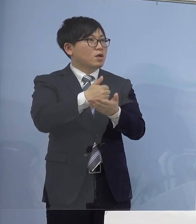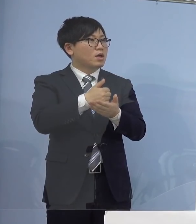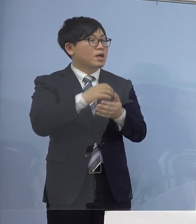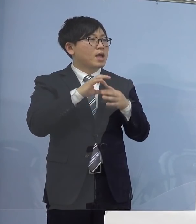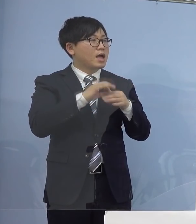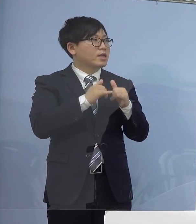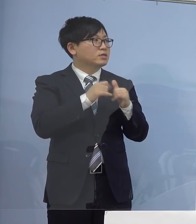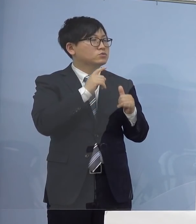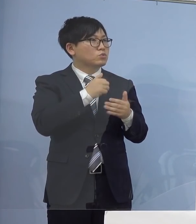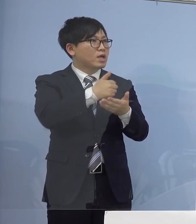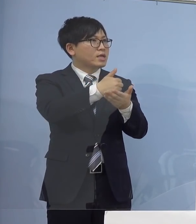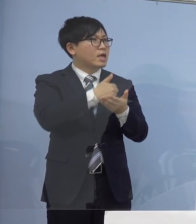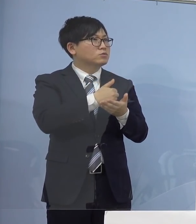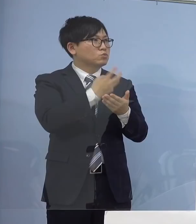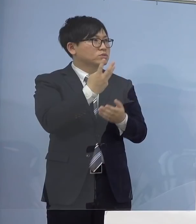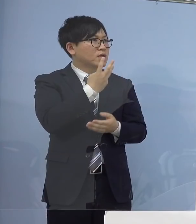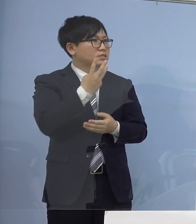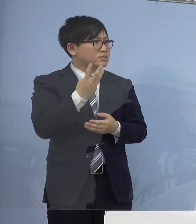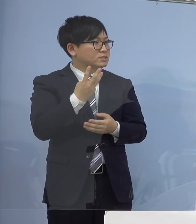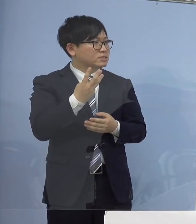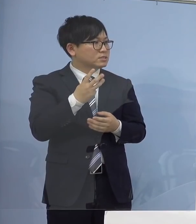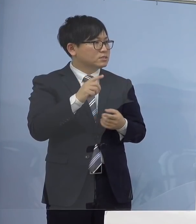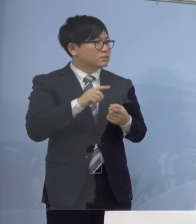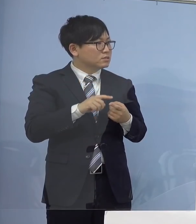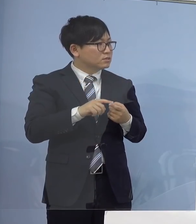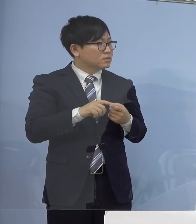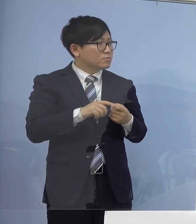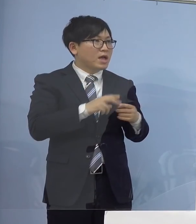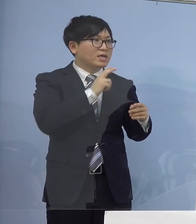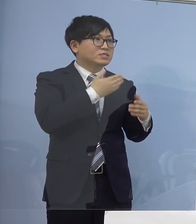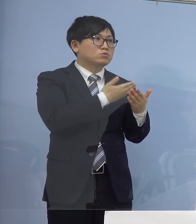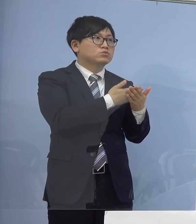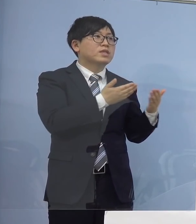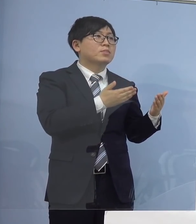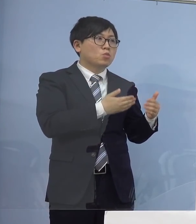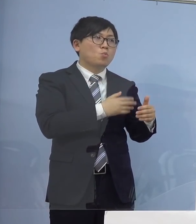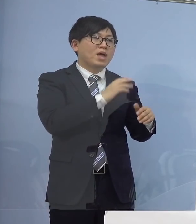（保健福祉部長） その飲食店のオーナーの方とか従業員の方が